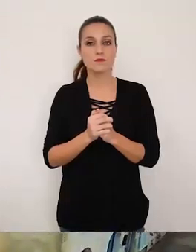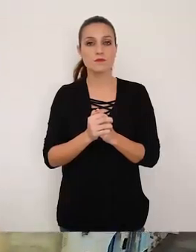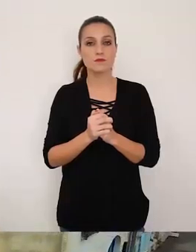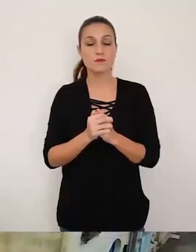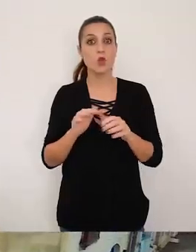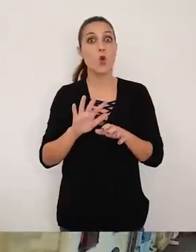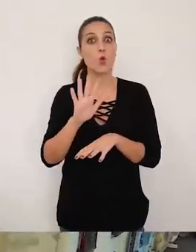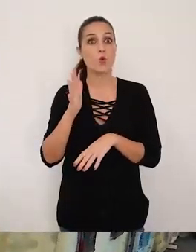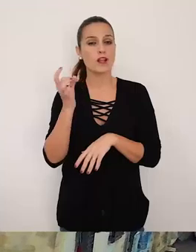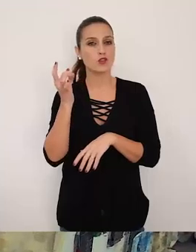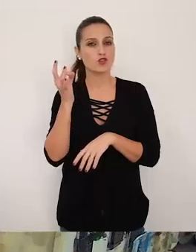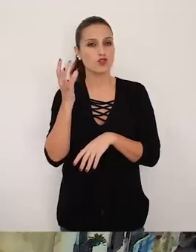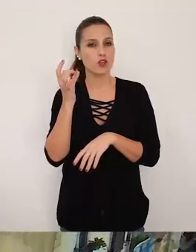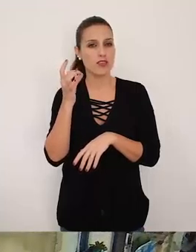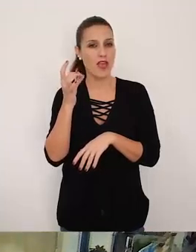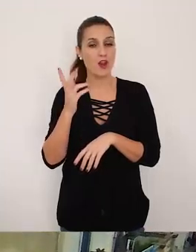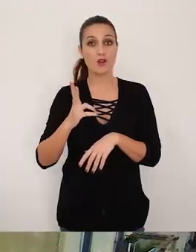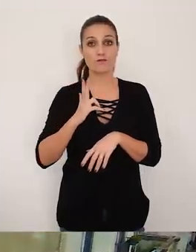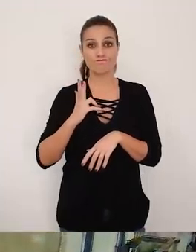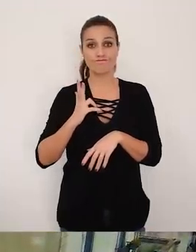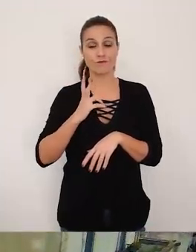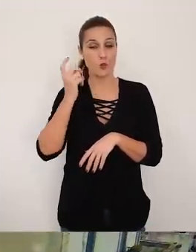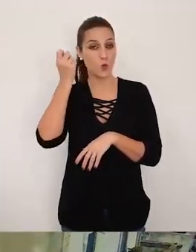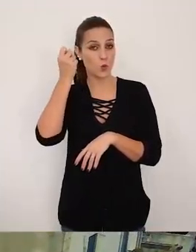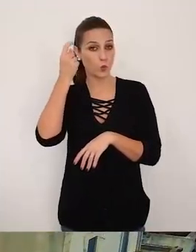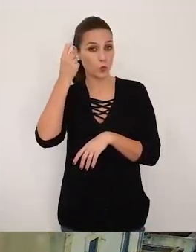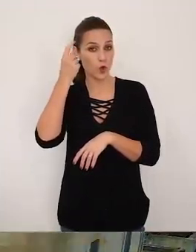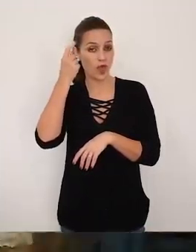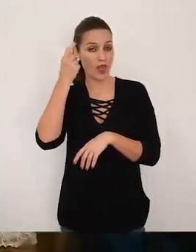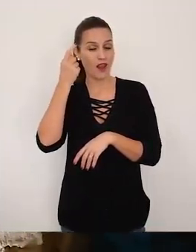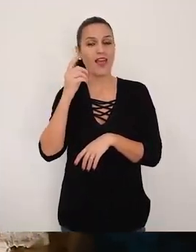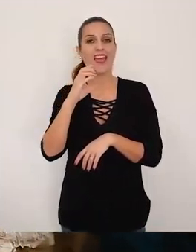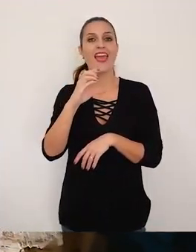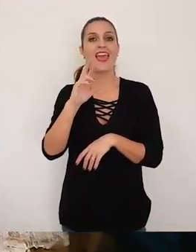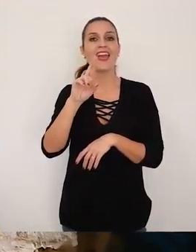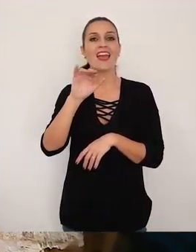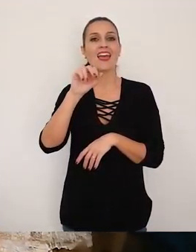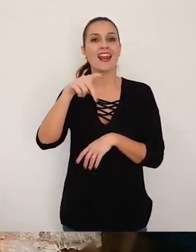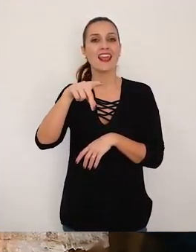Un altro gioiello del patrimonio culturale giurdignanese è la Cripta di San Salvatore,